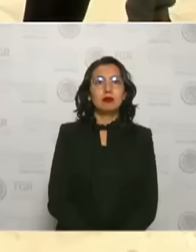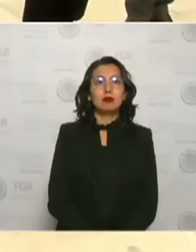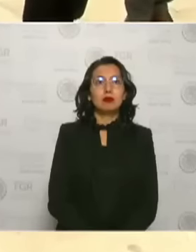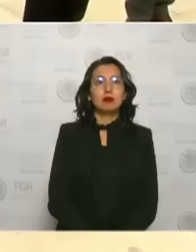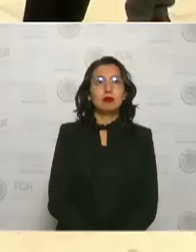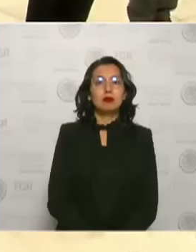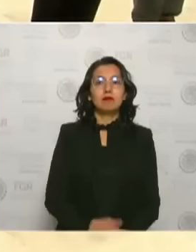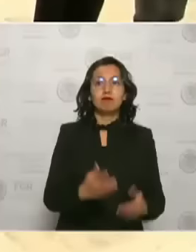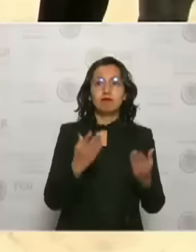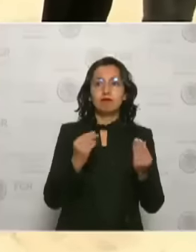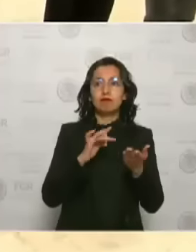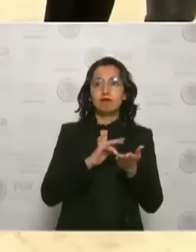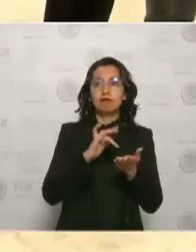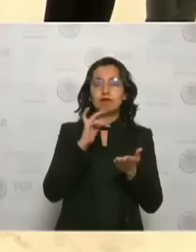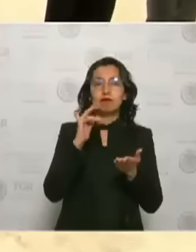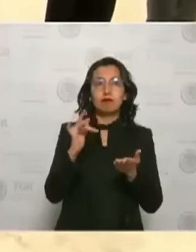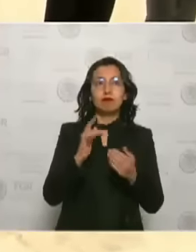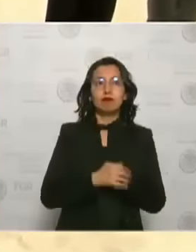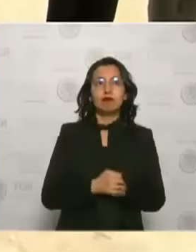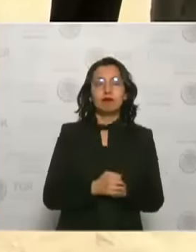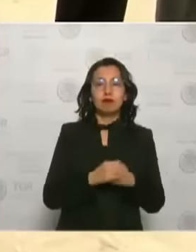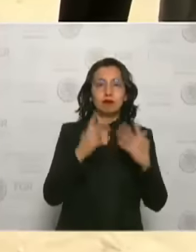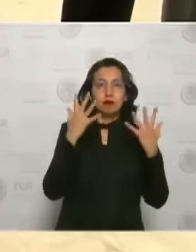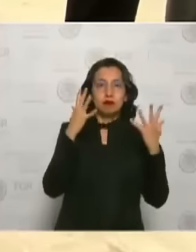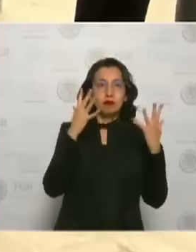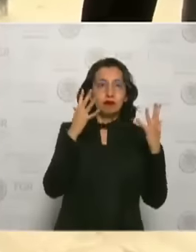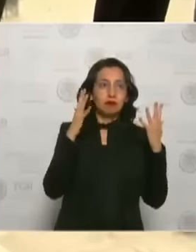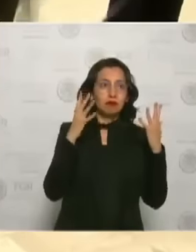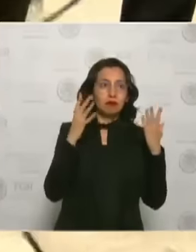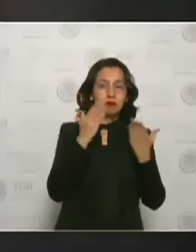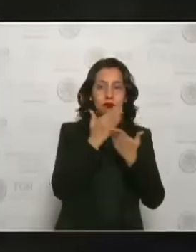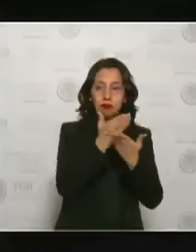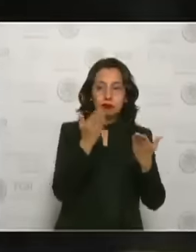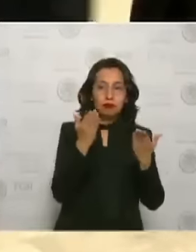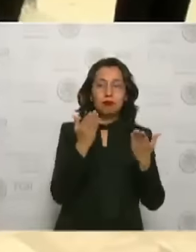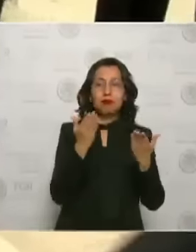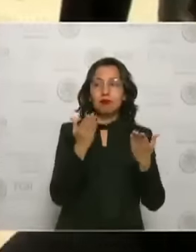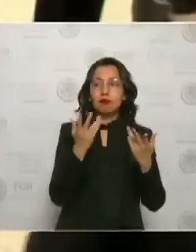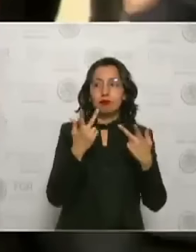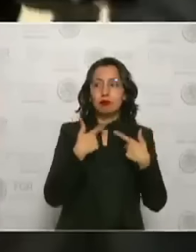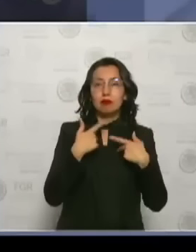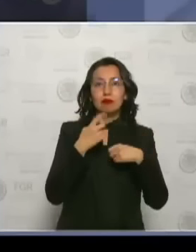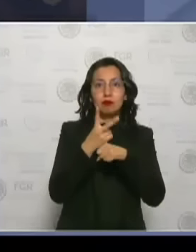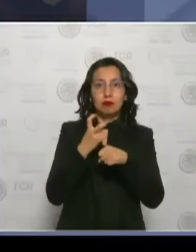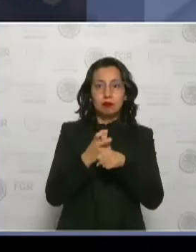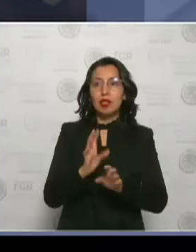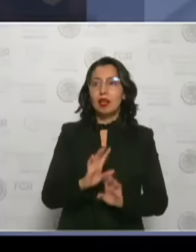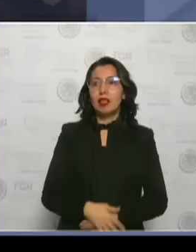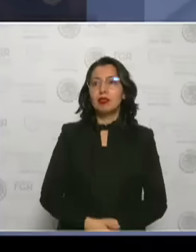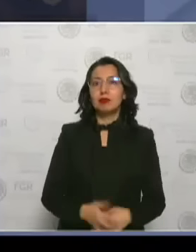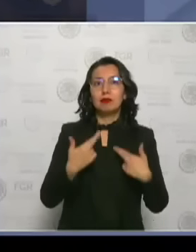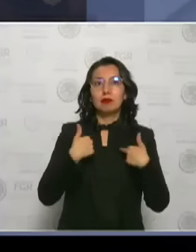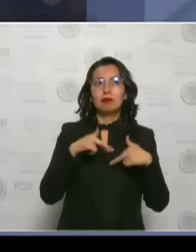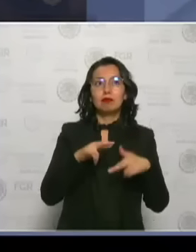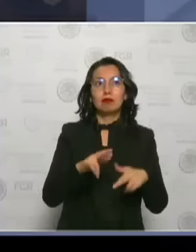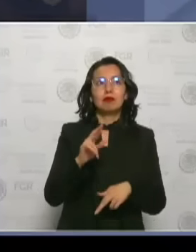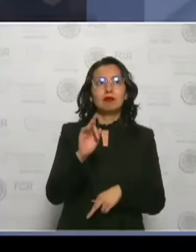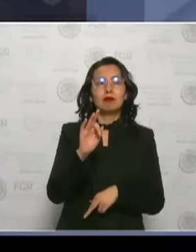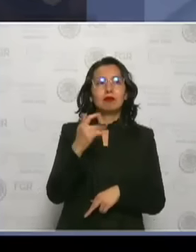Muchas gracias. Distinguidas, distinguidos todos, a nombre de la Fiscalía General de la República,